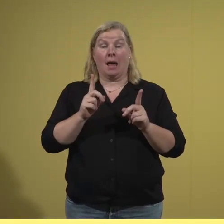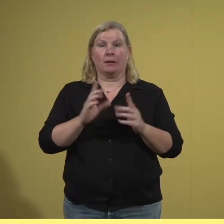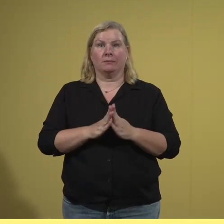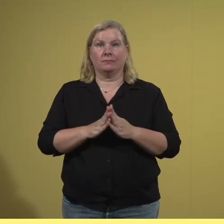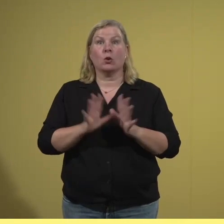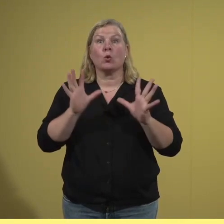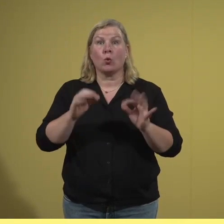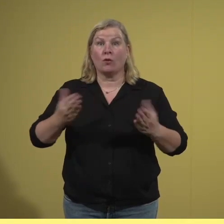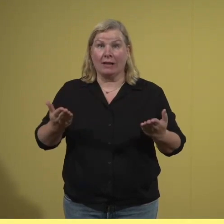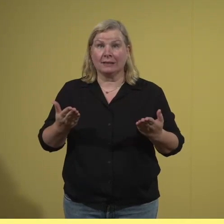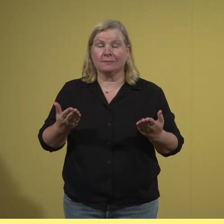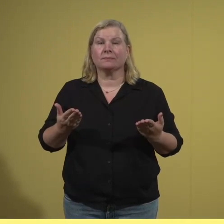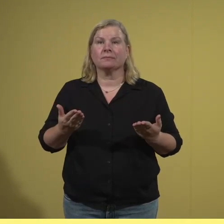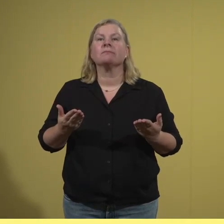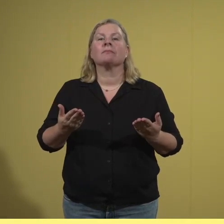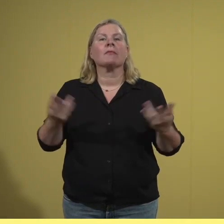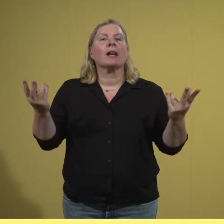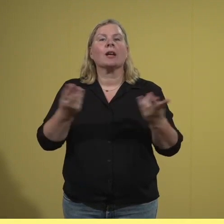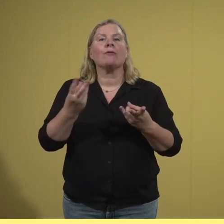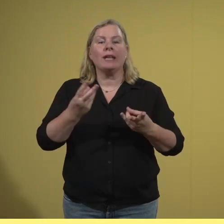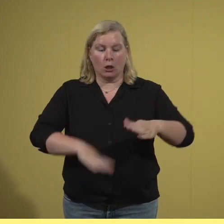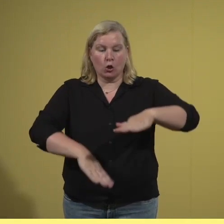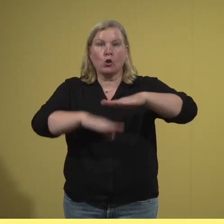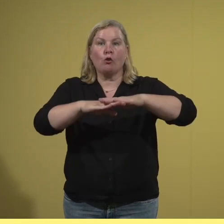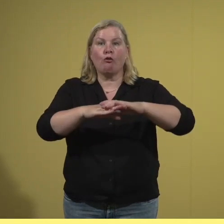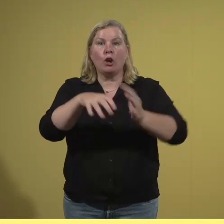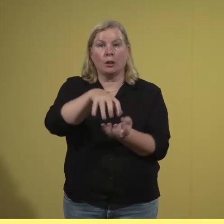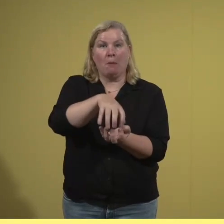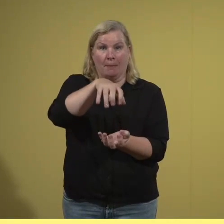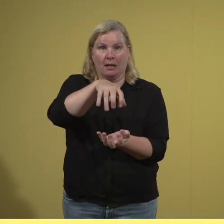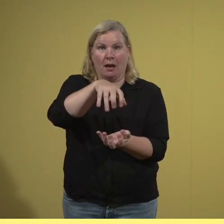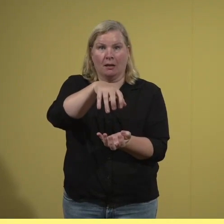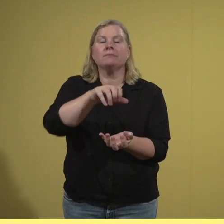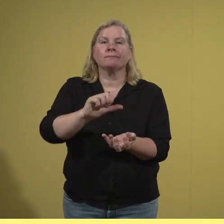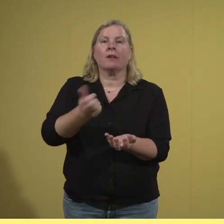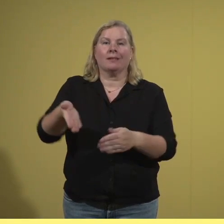Aber, was immer funktioniert, ist, wenn du hier, wie bei der gefüllten Paprika,